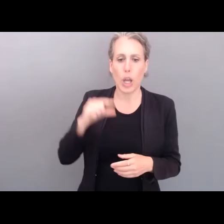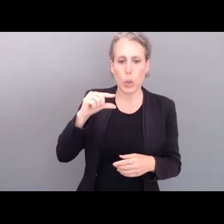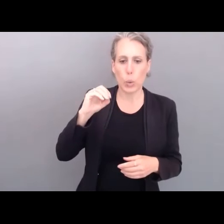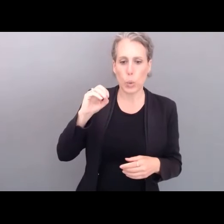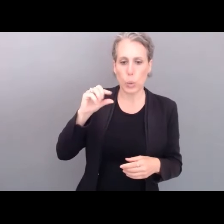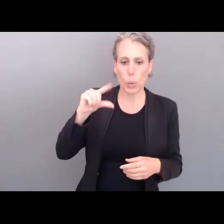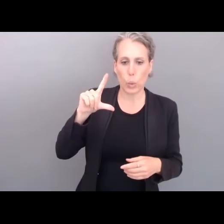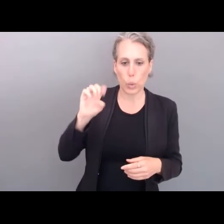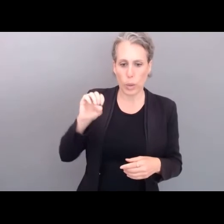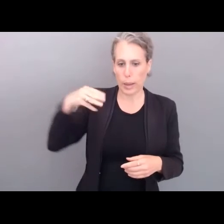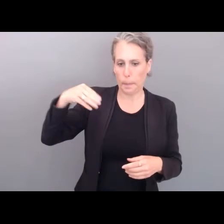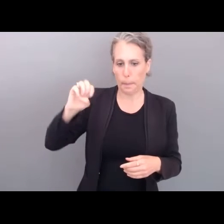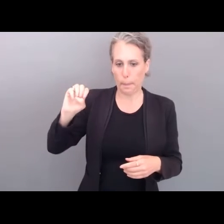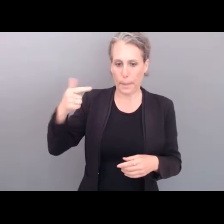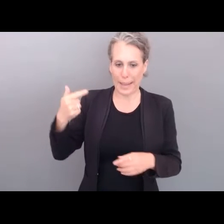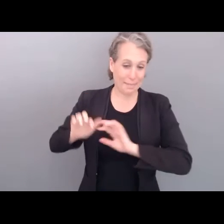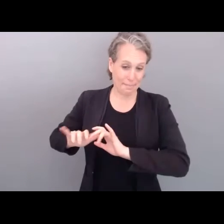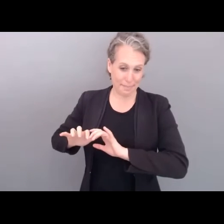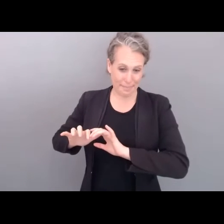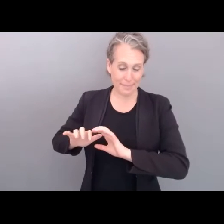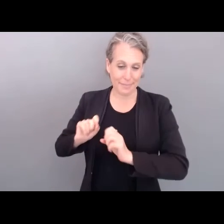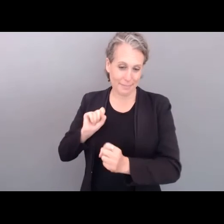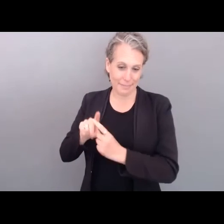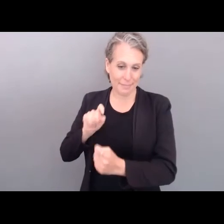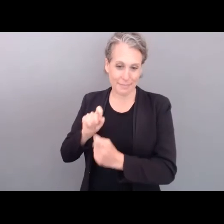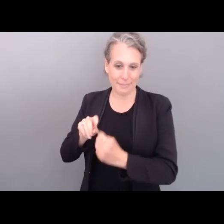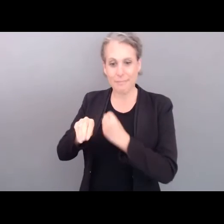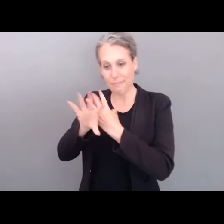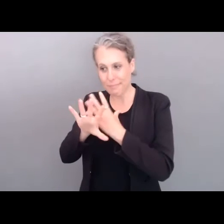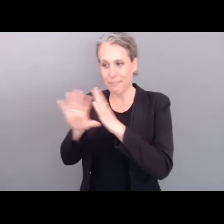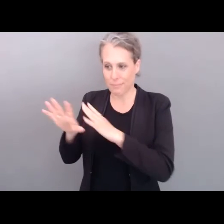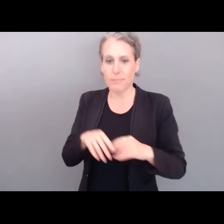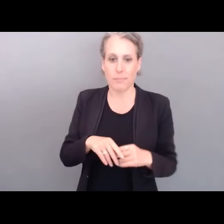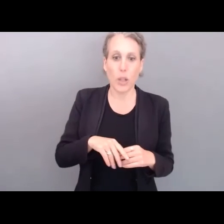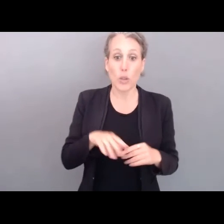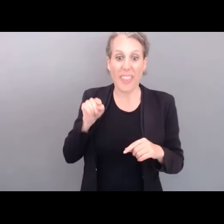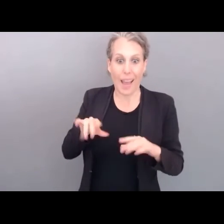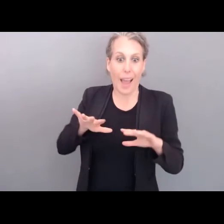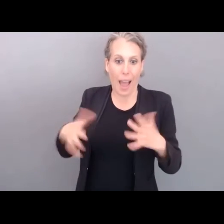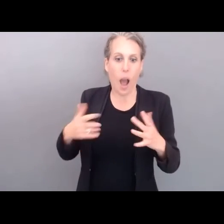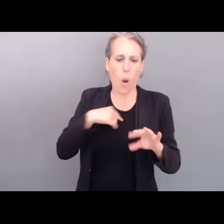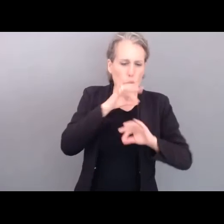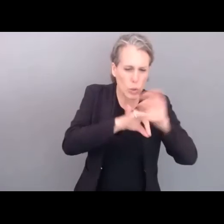mensajero y también en Skype y la interpretación de lenguaje de señas y Google Meet.